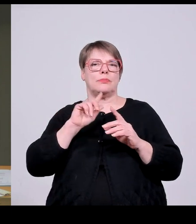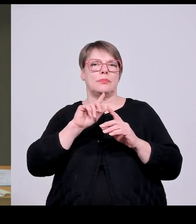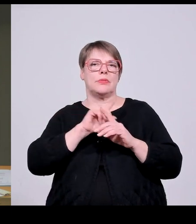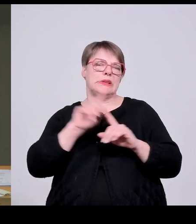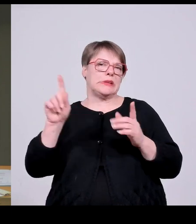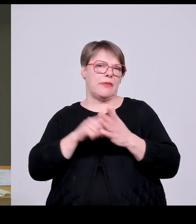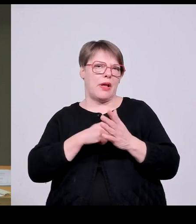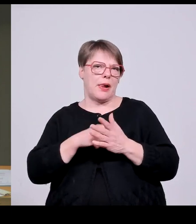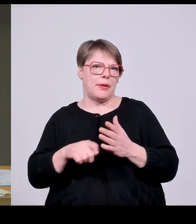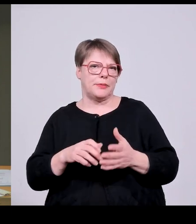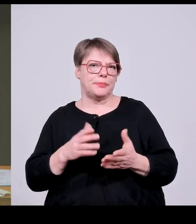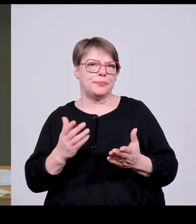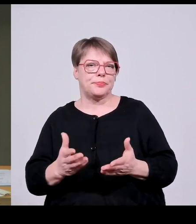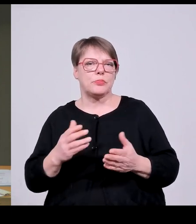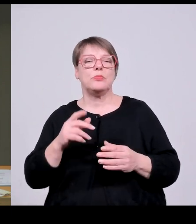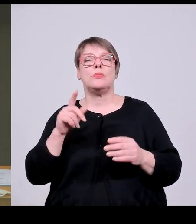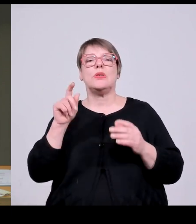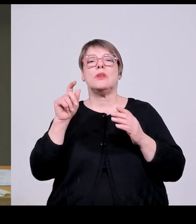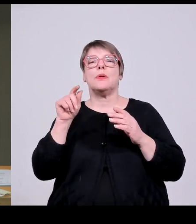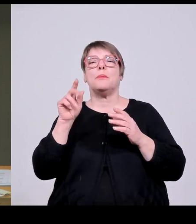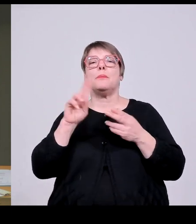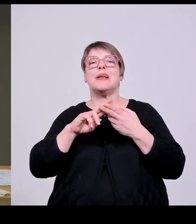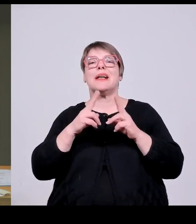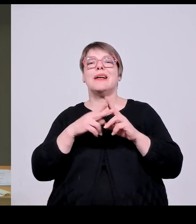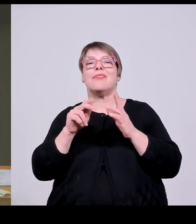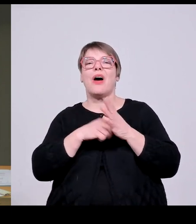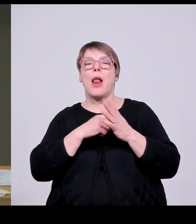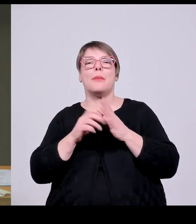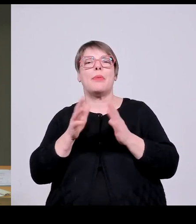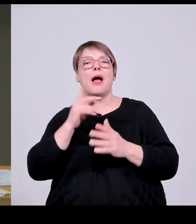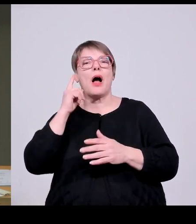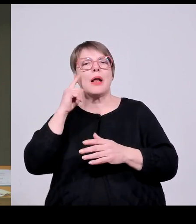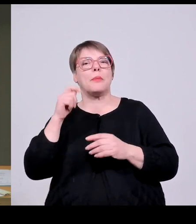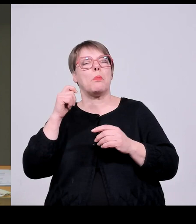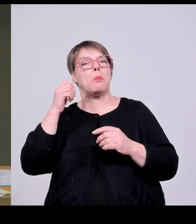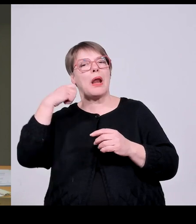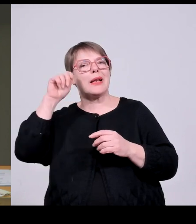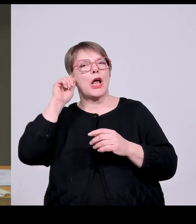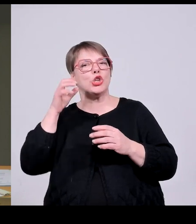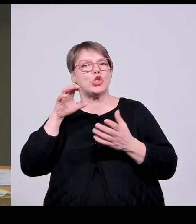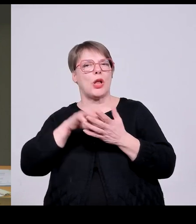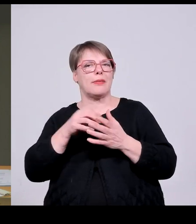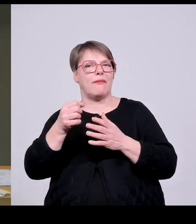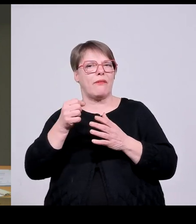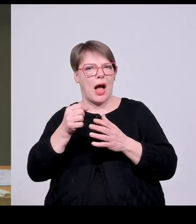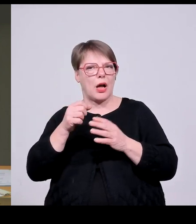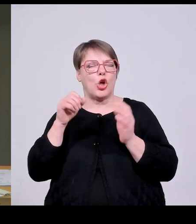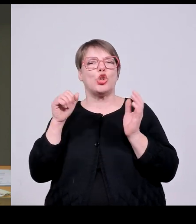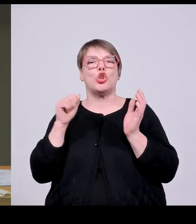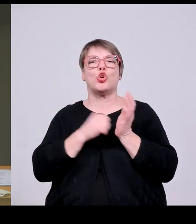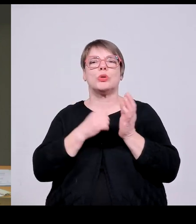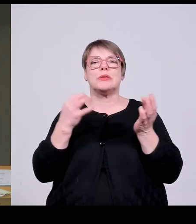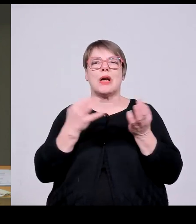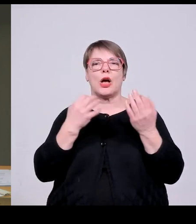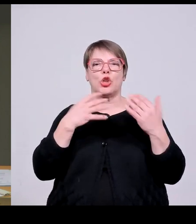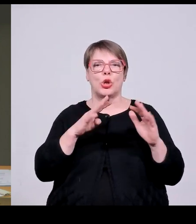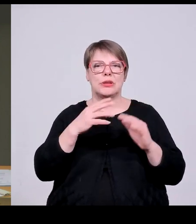von 2009 bis 2021 erfolgen rechtsextremistischen Straftaten in Neukölln Drucksache 19 279